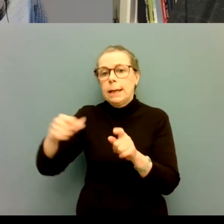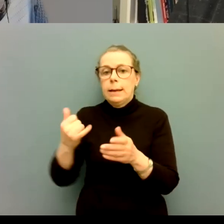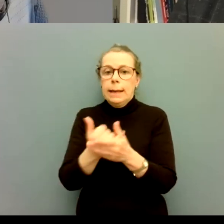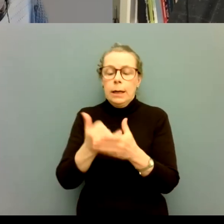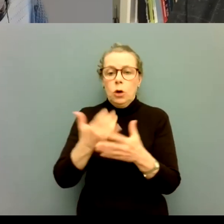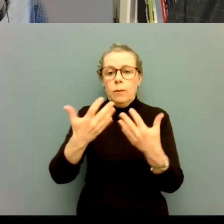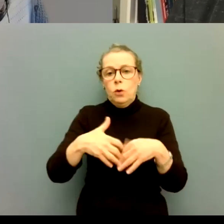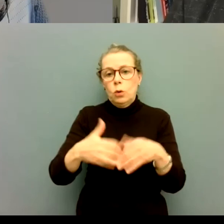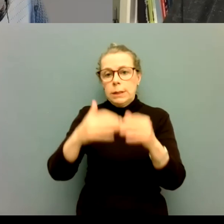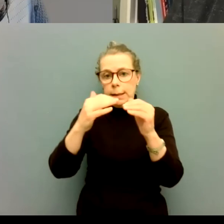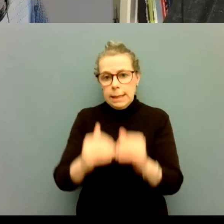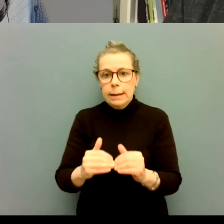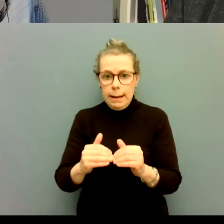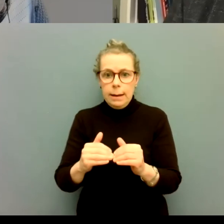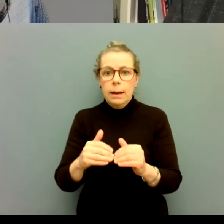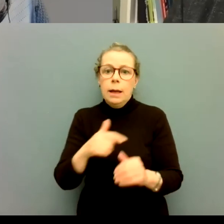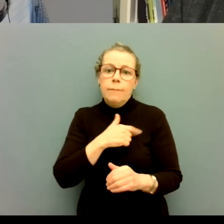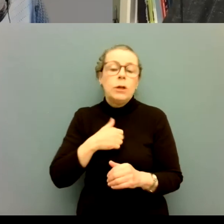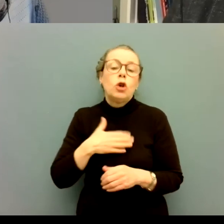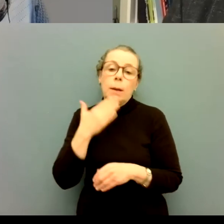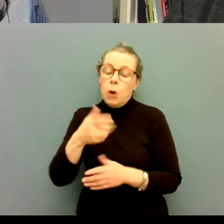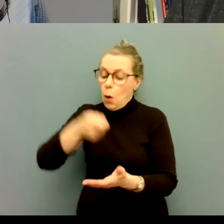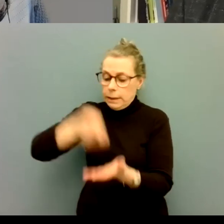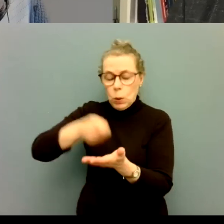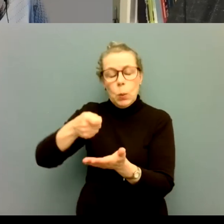inom område personer med funktionsnedsättningar.